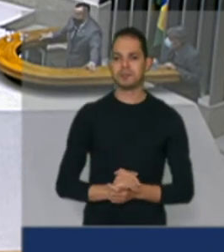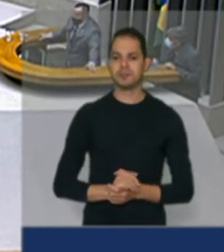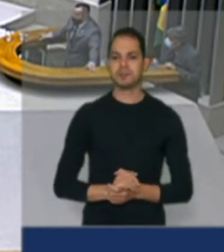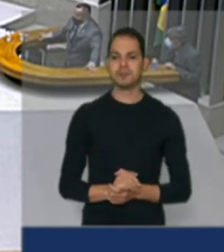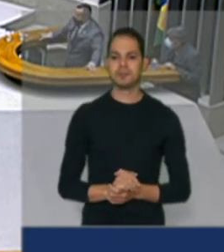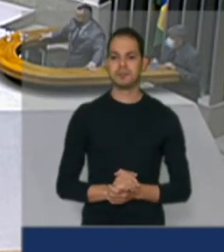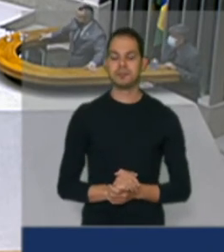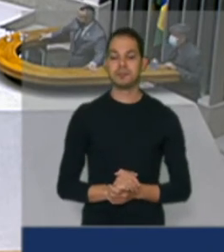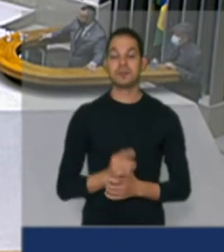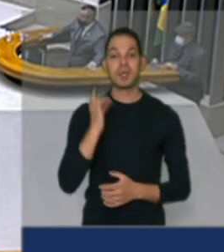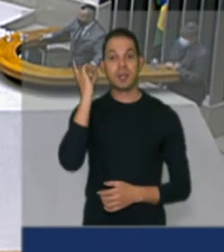DEPUTADO, SENHOR PRESIDENTE, SENHORAS DEPUTADAS, SENHORES